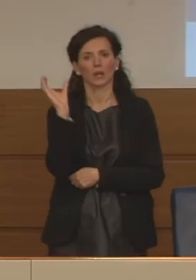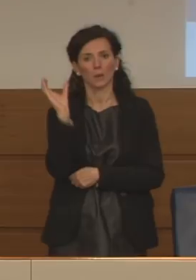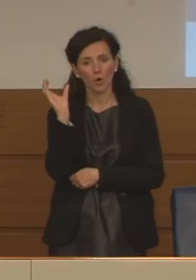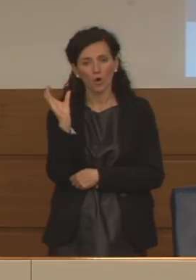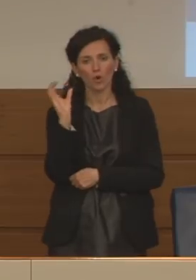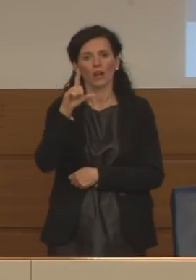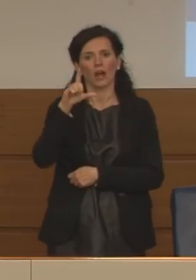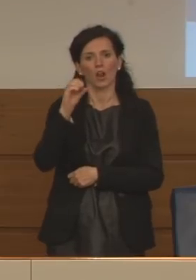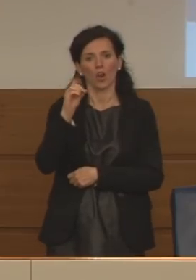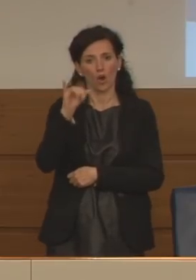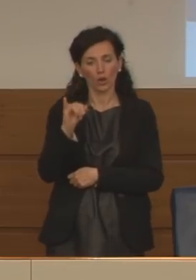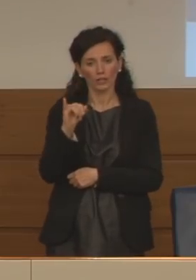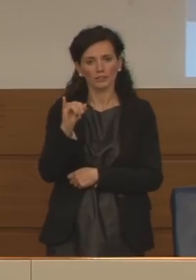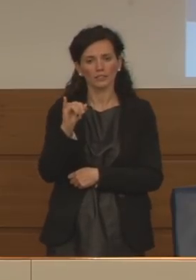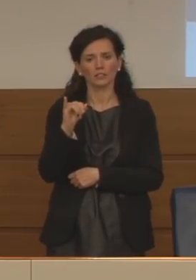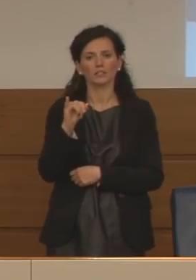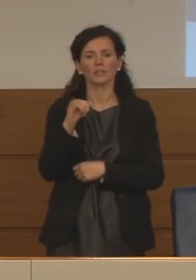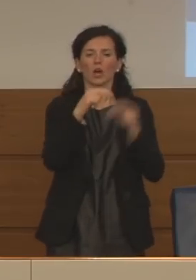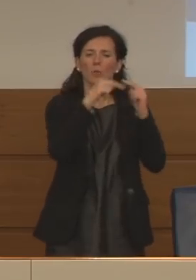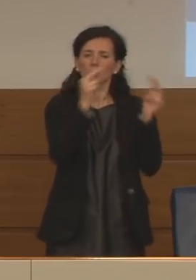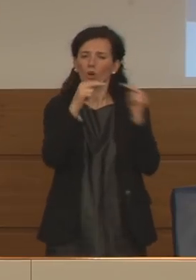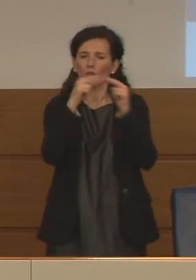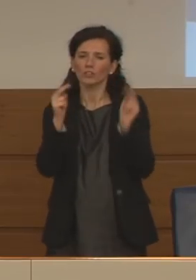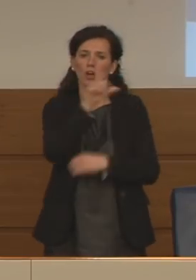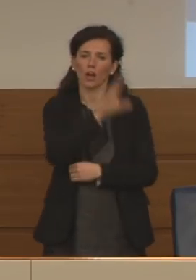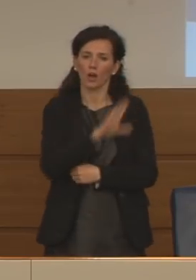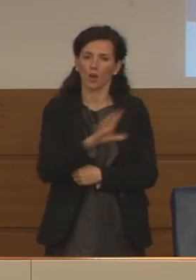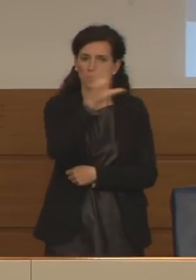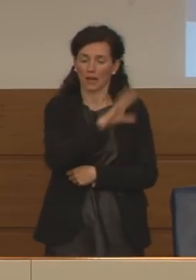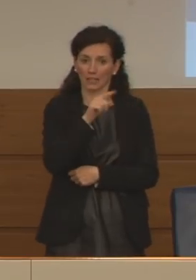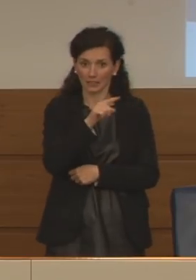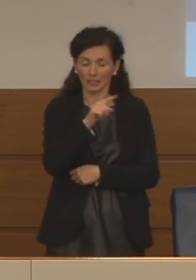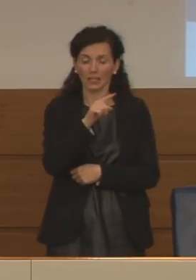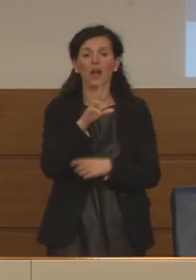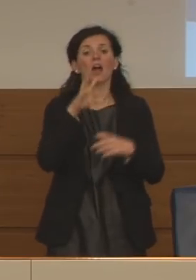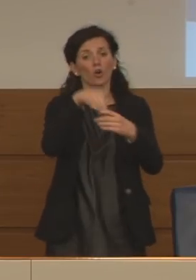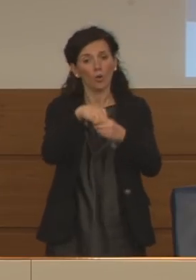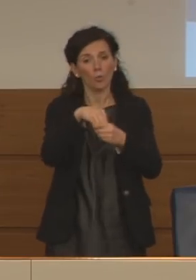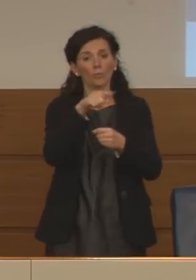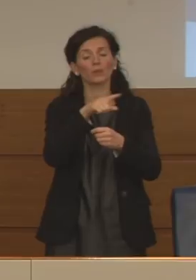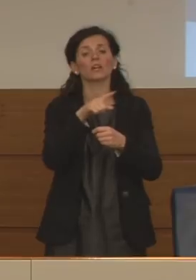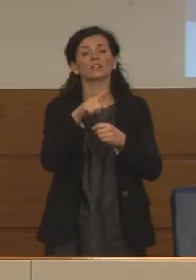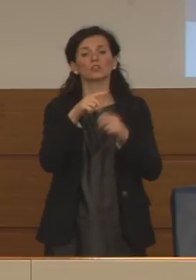lodigiano, tutte le province lombarde, compresa la provincia di Piacenza.